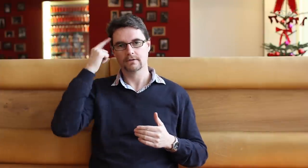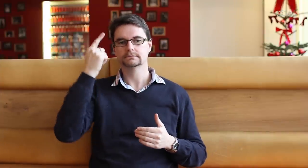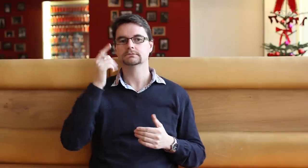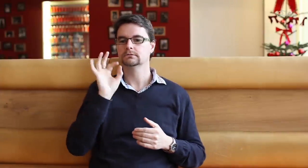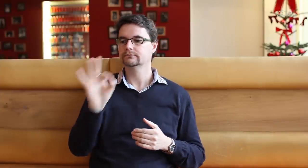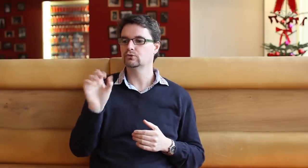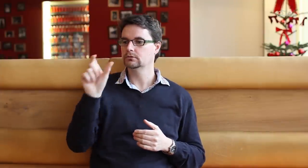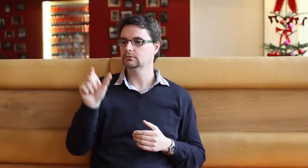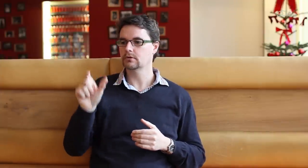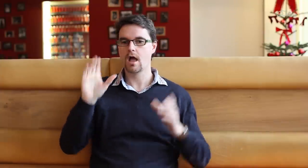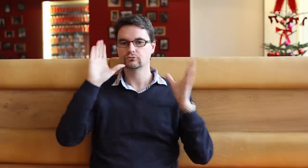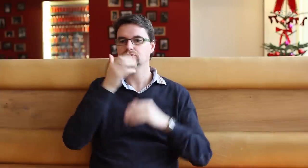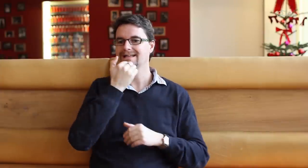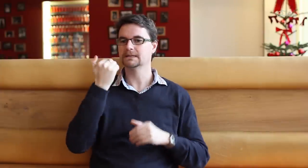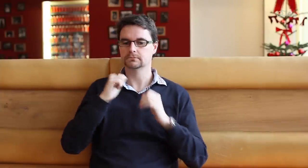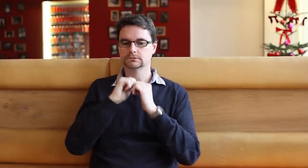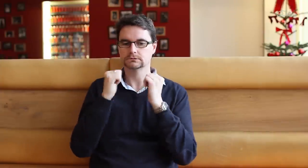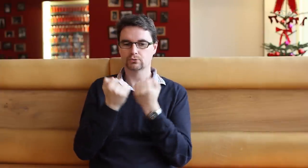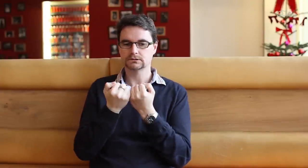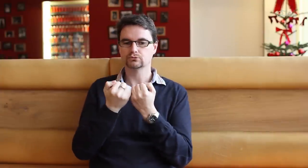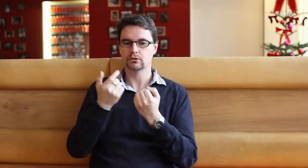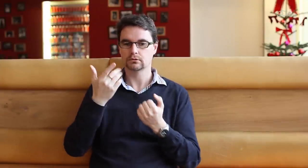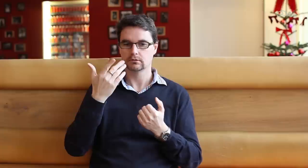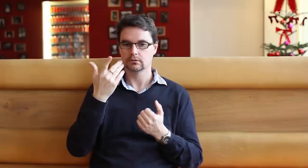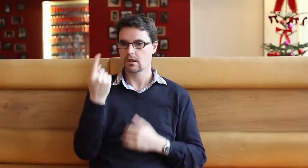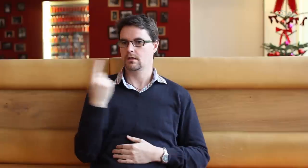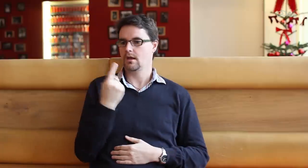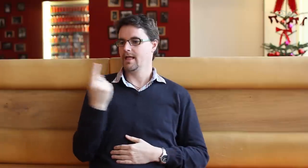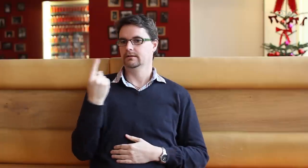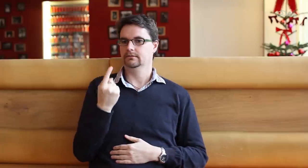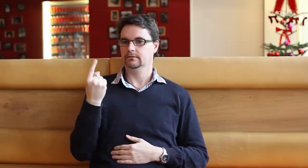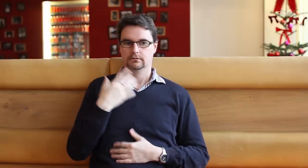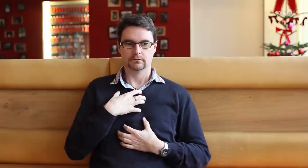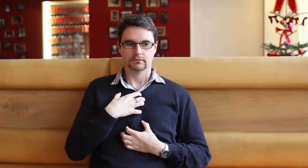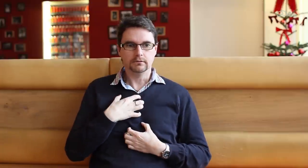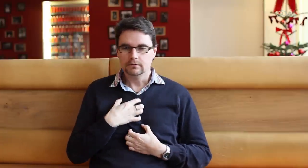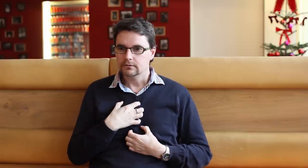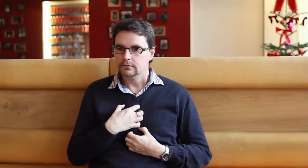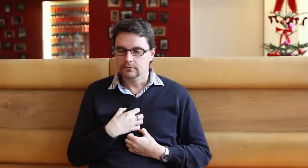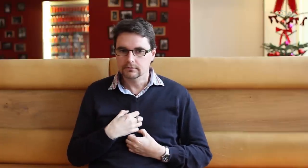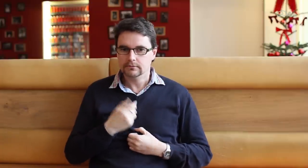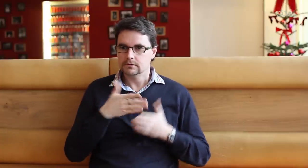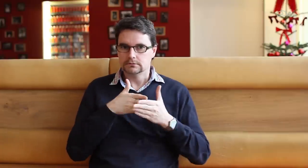Natürlich ist es für Leute mit Usher eine extreme Situation. Sie sind sehr isoliert. Sie sind deprimiert, weil sie an so viele Barrieren stoßen.